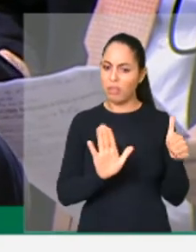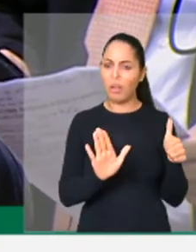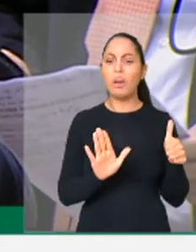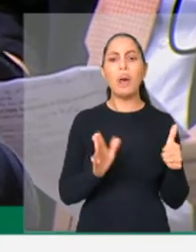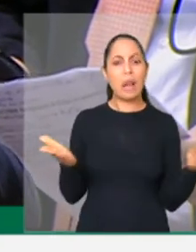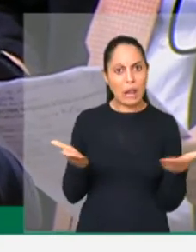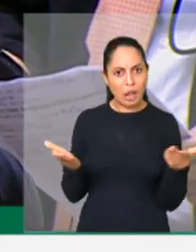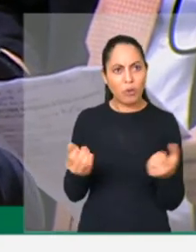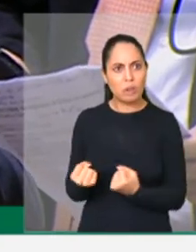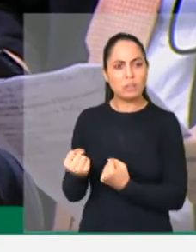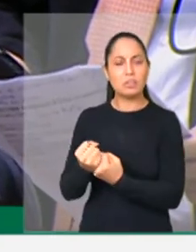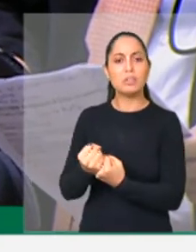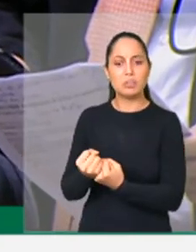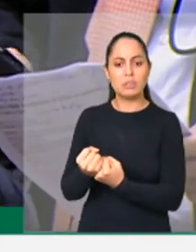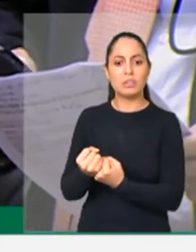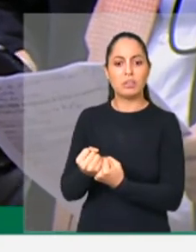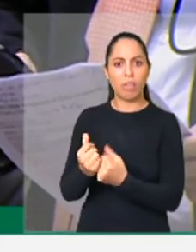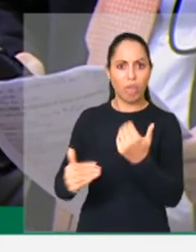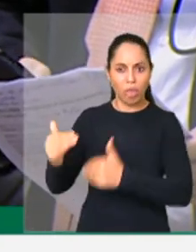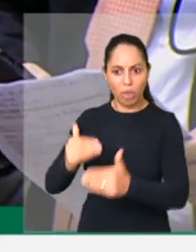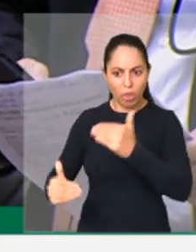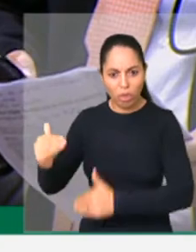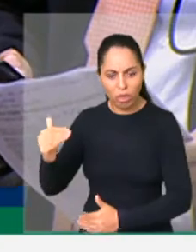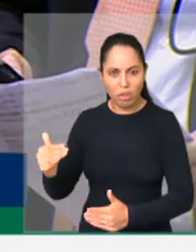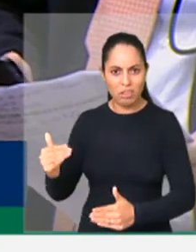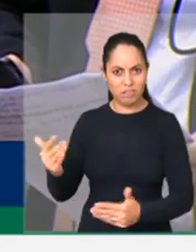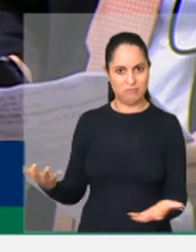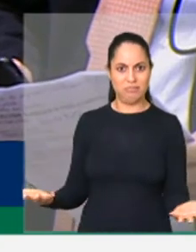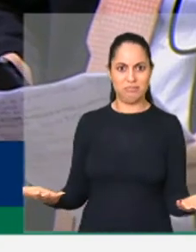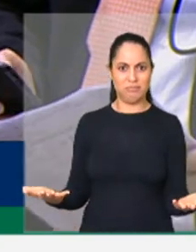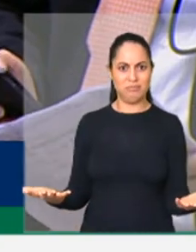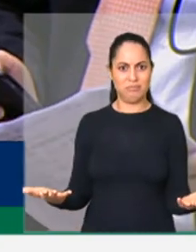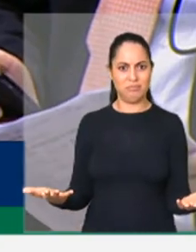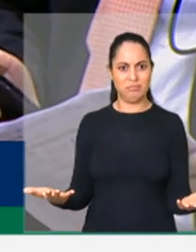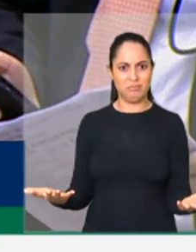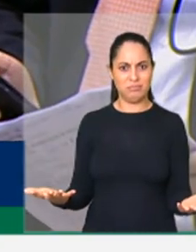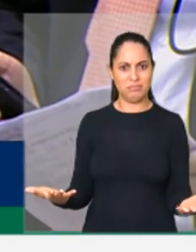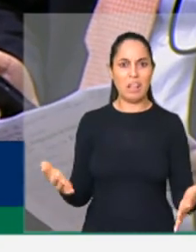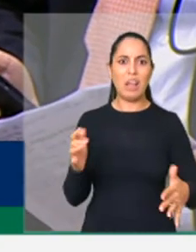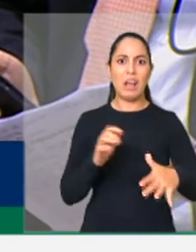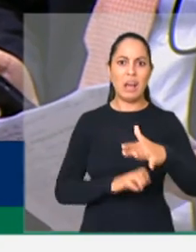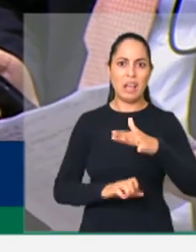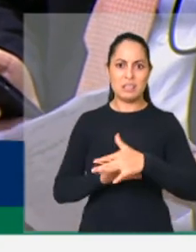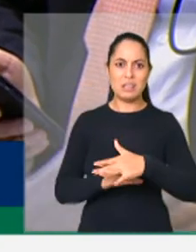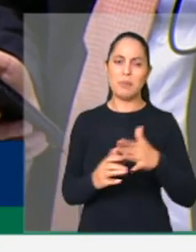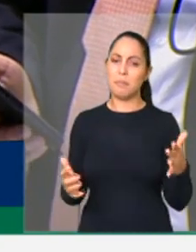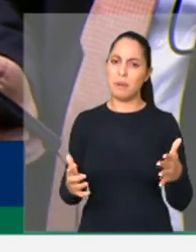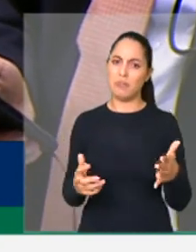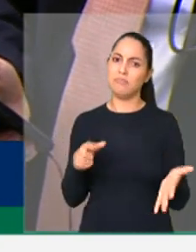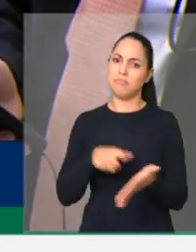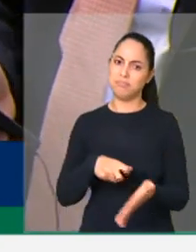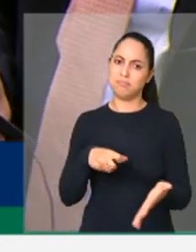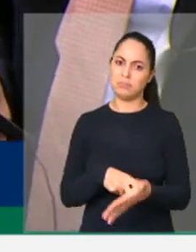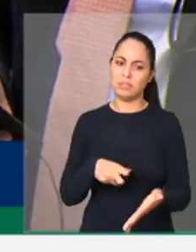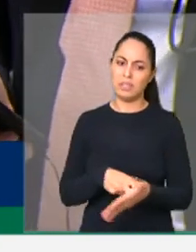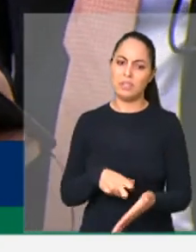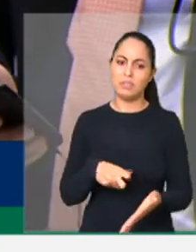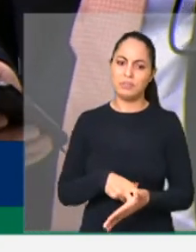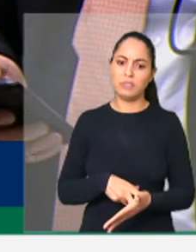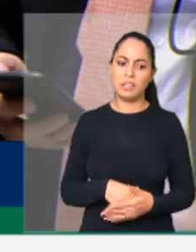ESTAMOS VIVENDO AGORA. ENTÃO EU FICO AQUI ORIENTANDO E ACHO QUE HÁ UMA DESORIENTAÇÃO POR PARTE DE ALGUNS LÍDERES DA BASE DO GOVERNO QUE NESSE MOMENTO PARA REERGUER A